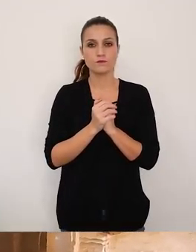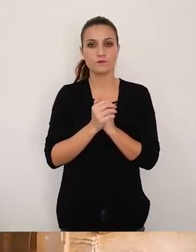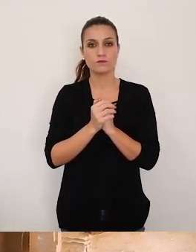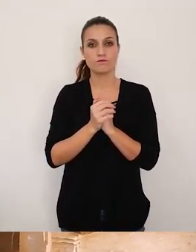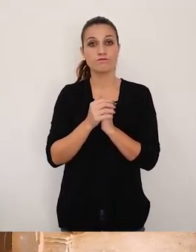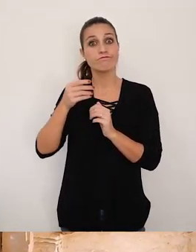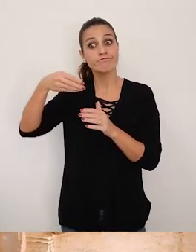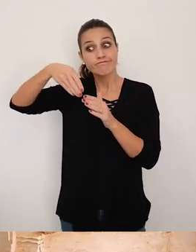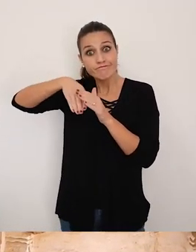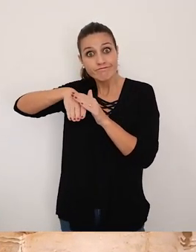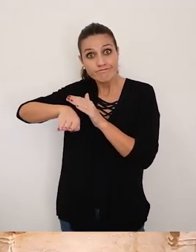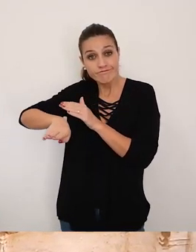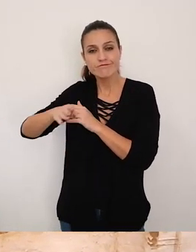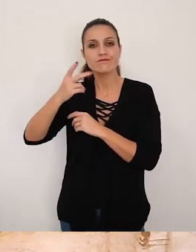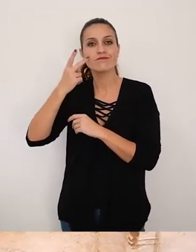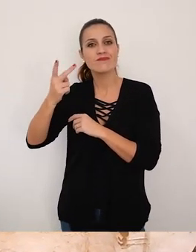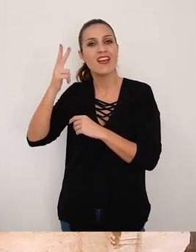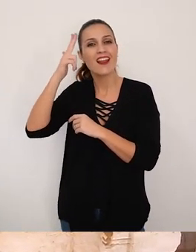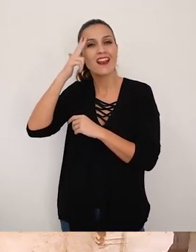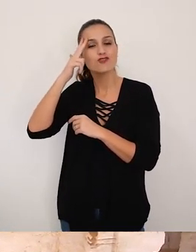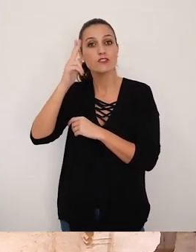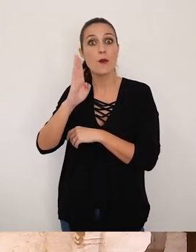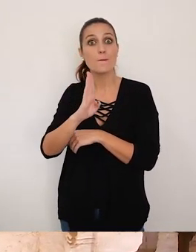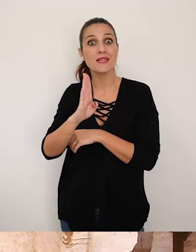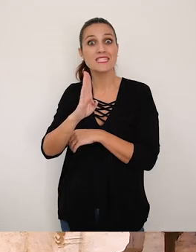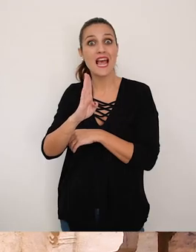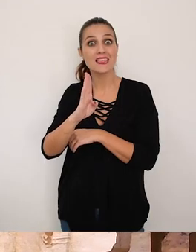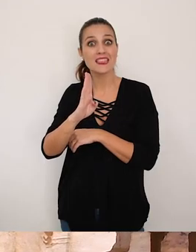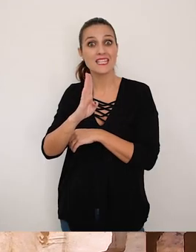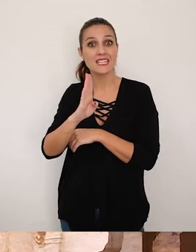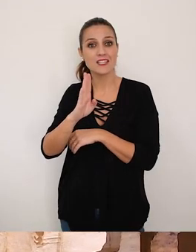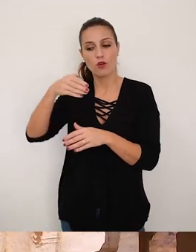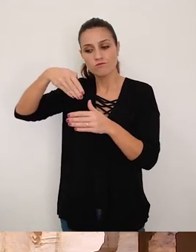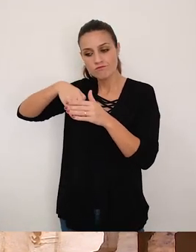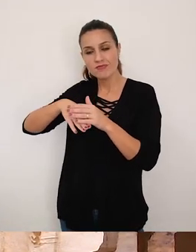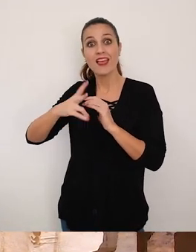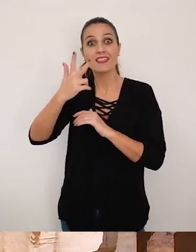Si tratta di un edificio religioso bizantino che si articola nel sottosuolo in tre navate